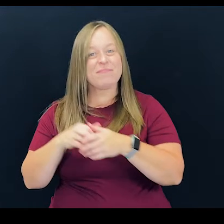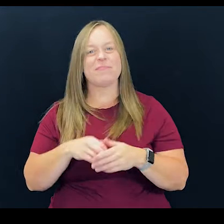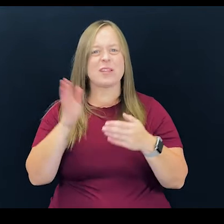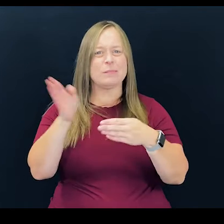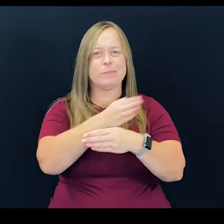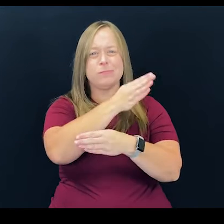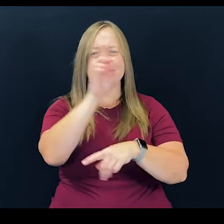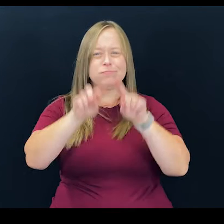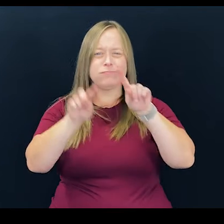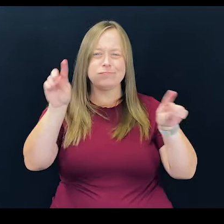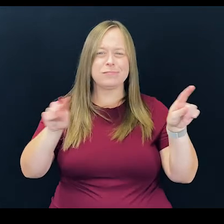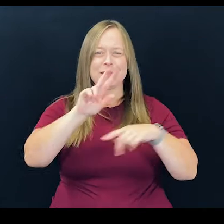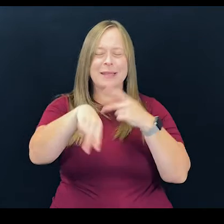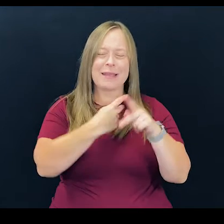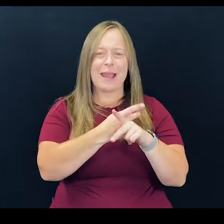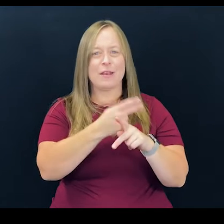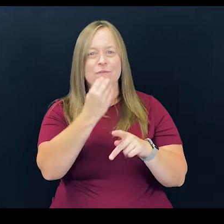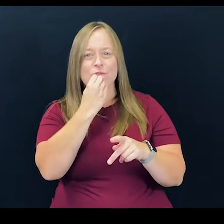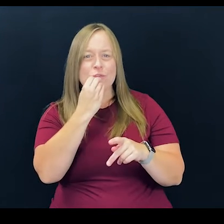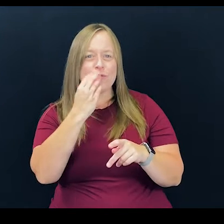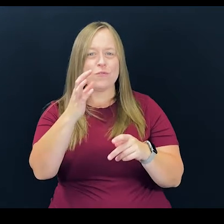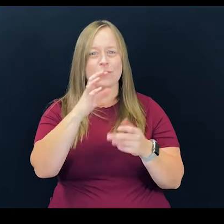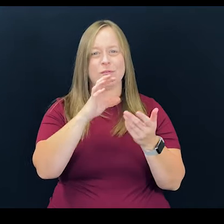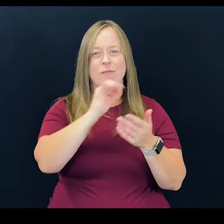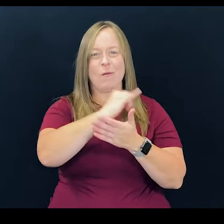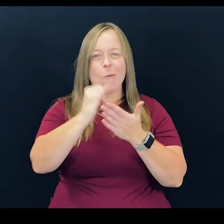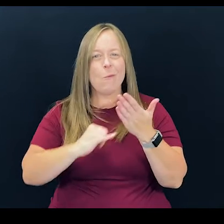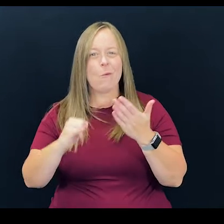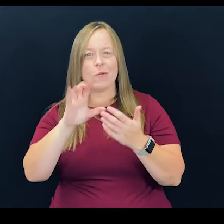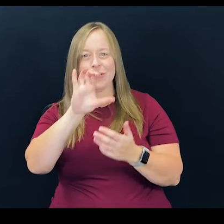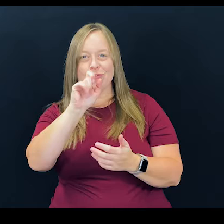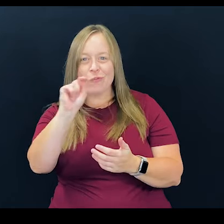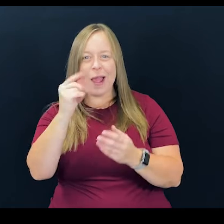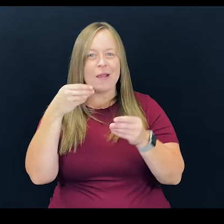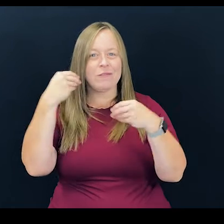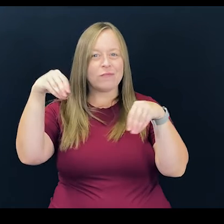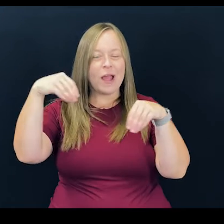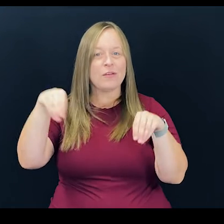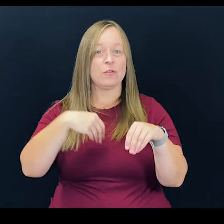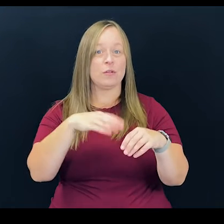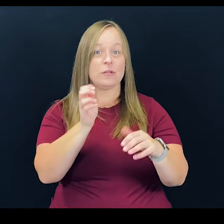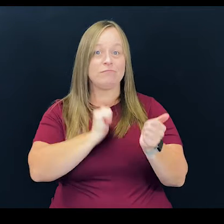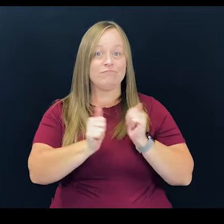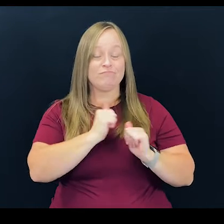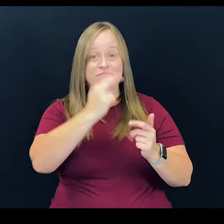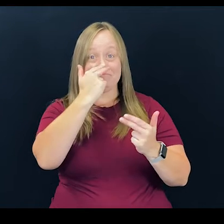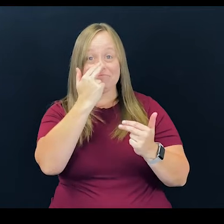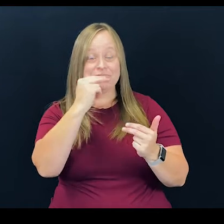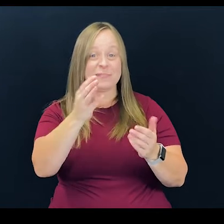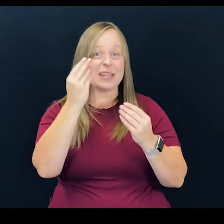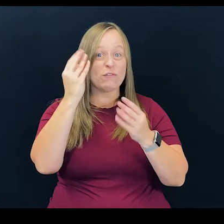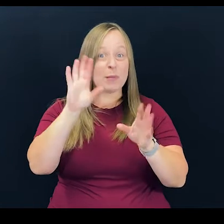una amplia gama de vendedores de comida, artes y artesanías, diversiones para niños y cabinas de información